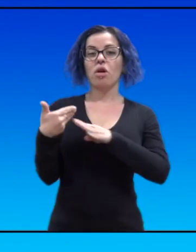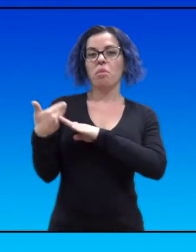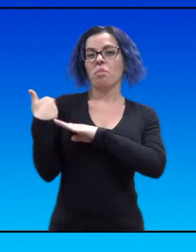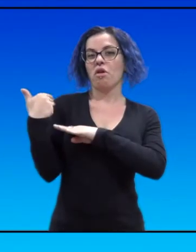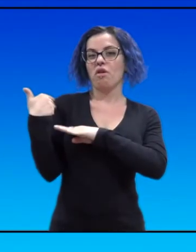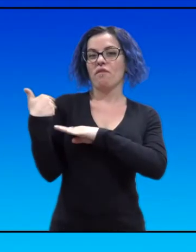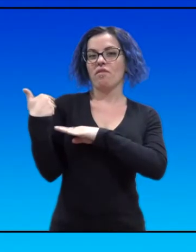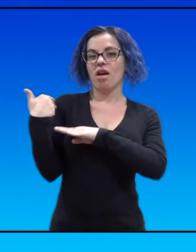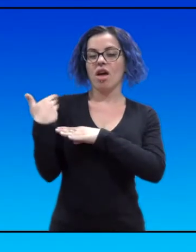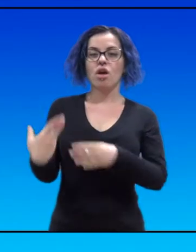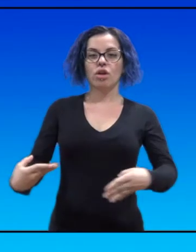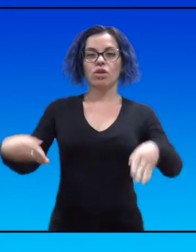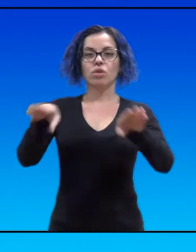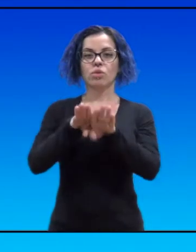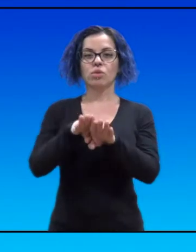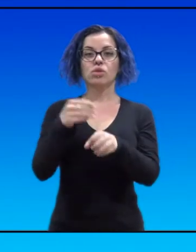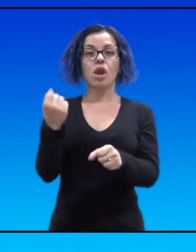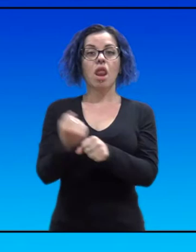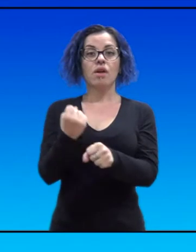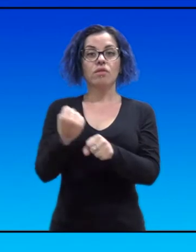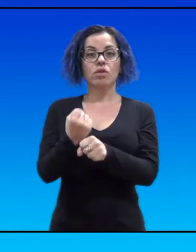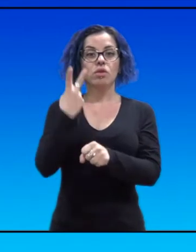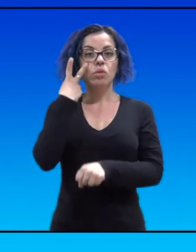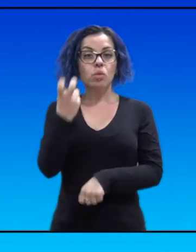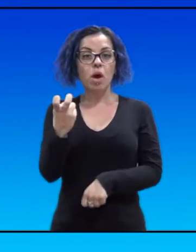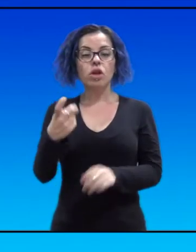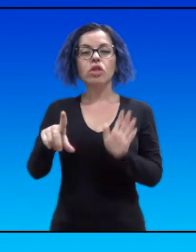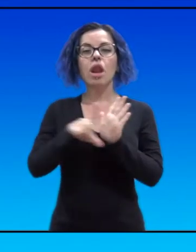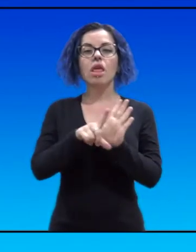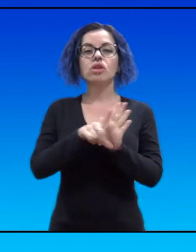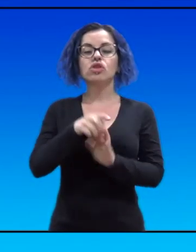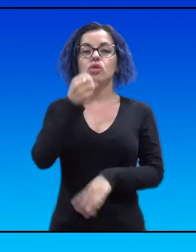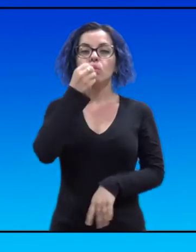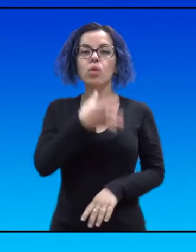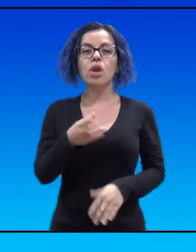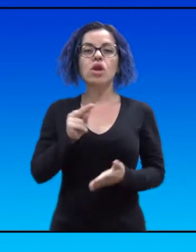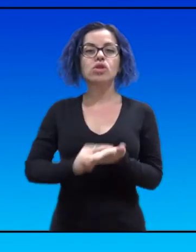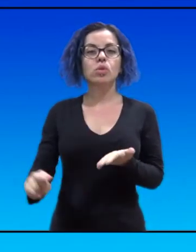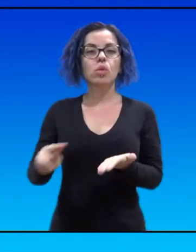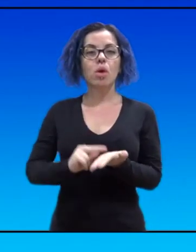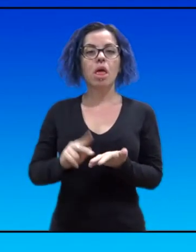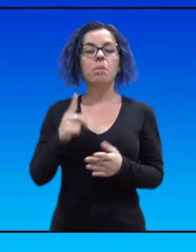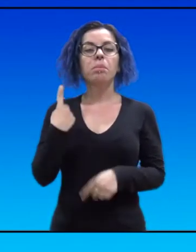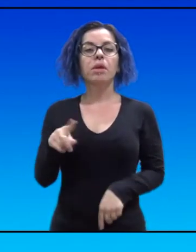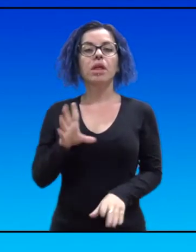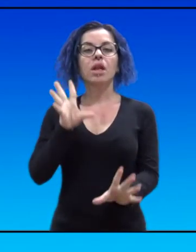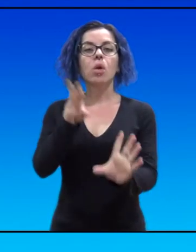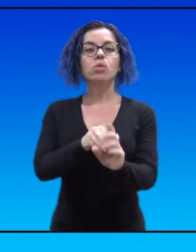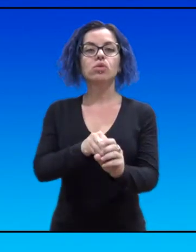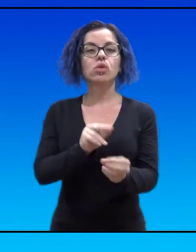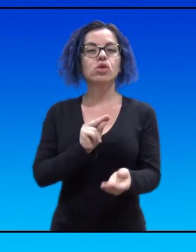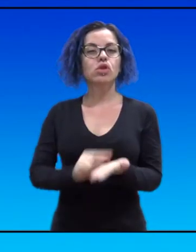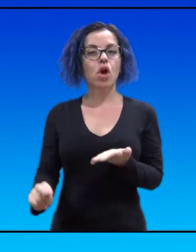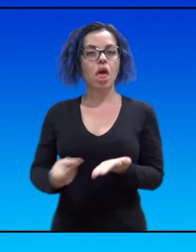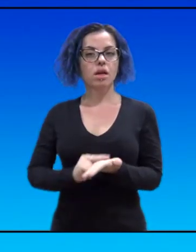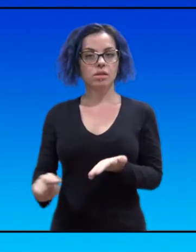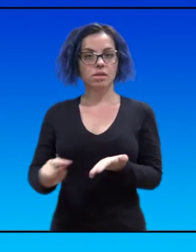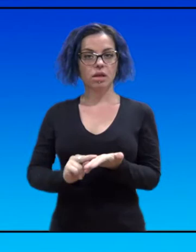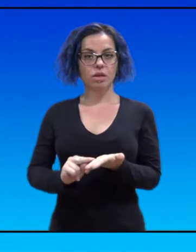da poco si sono chiusi i lavori nell'ambito della Legge "Buona Scuola" per l'inclusione scolastica.